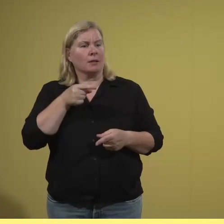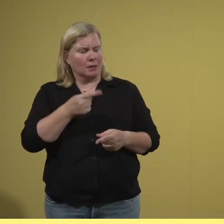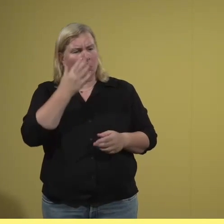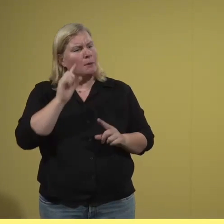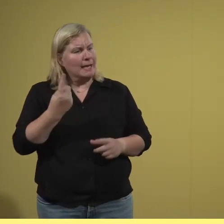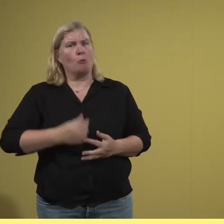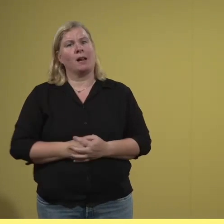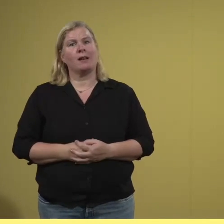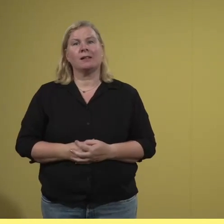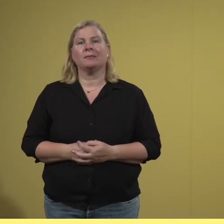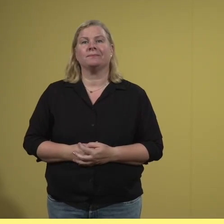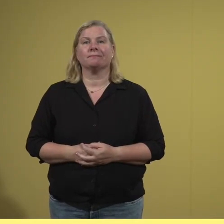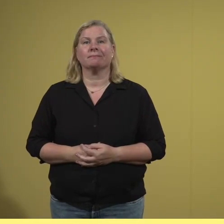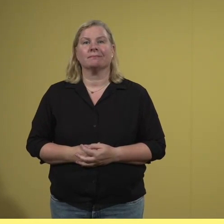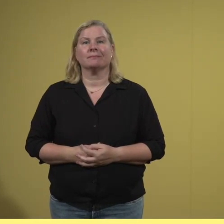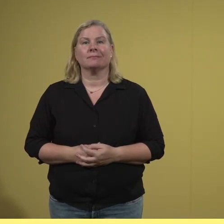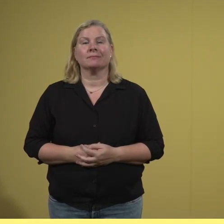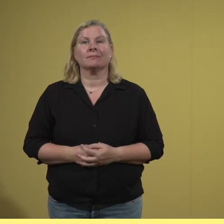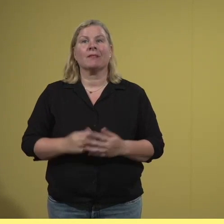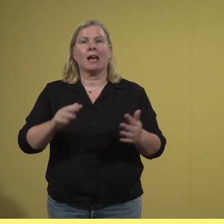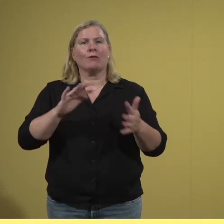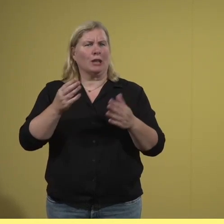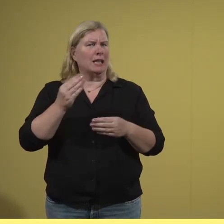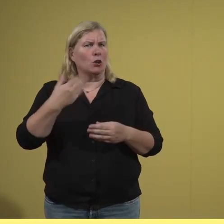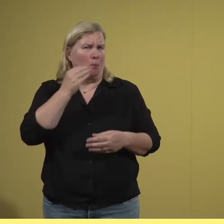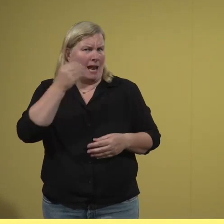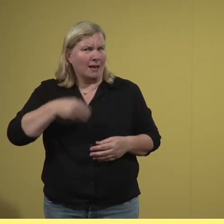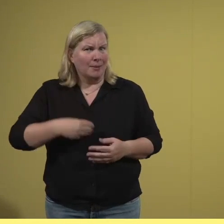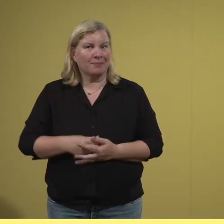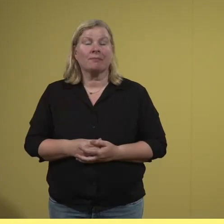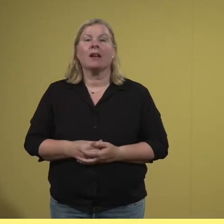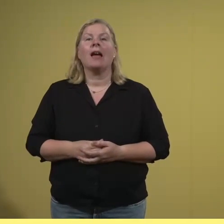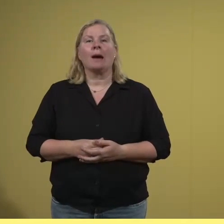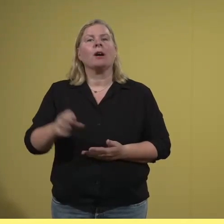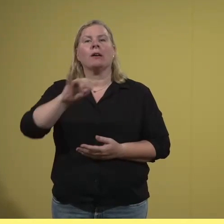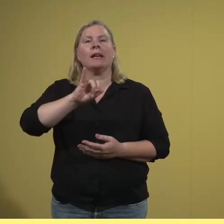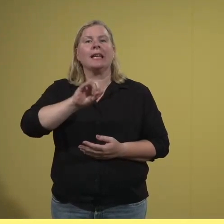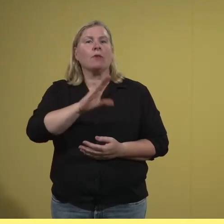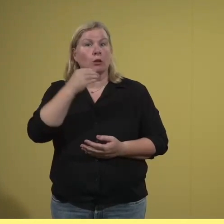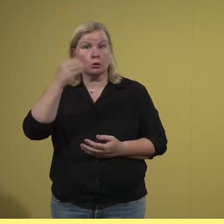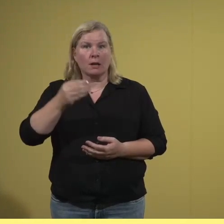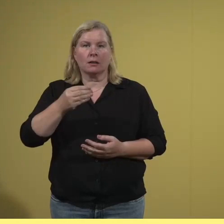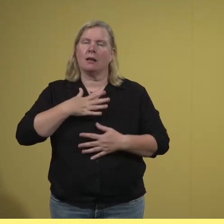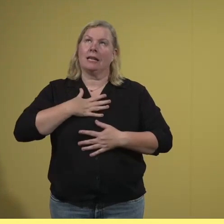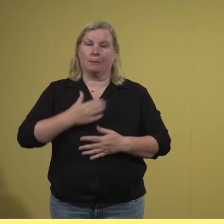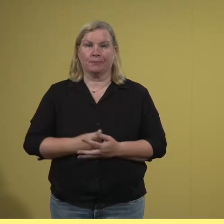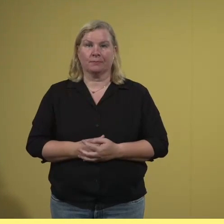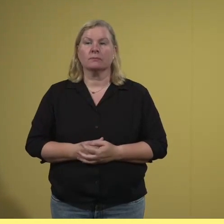Aber das werde ich natürlich auch mal probieren. Ist wahrscheinlich noch wesentlich schmackhafter. Aber ich mag diesen Geschmack von Ingwer sehr, sehr gern.